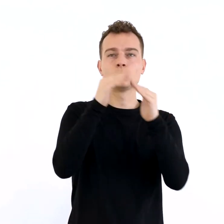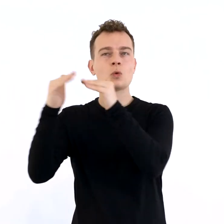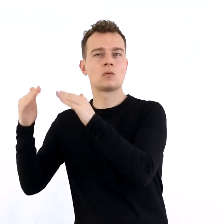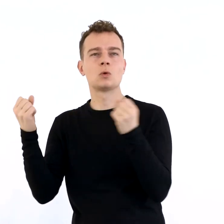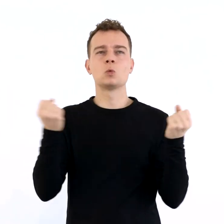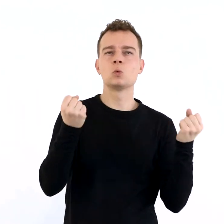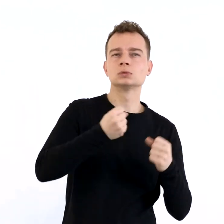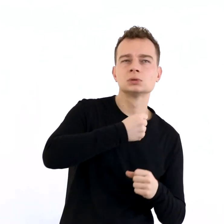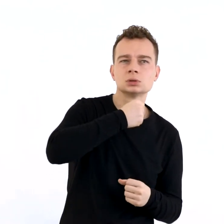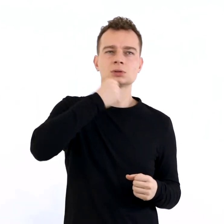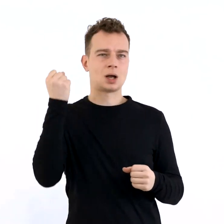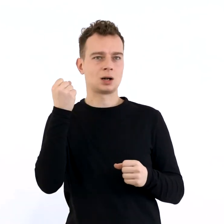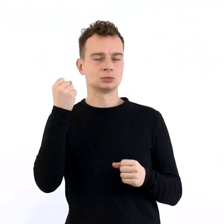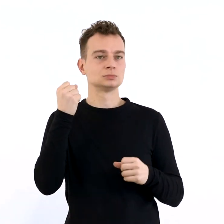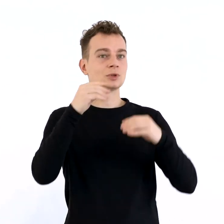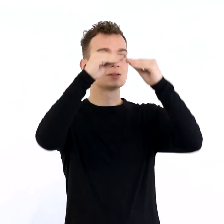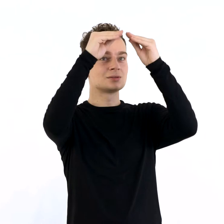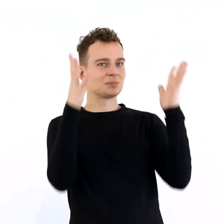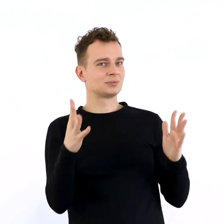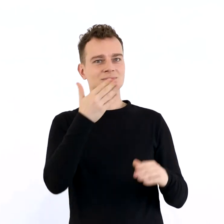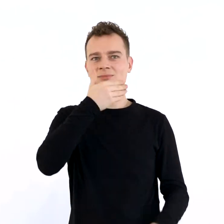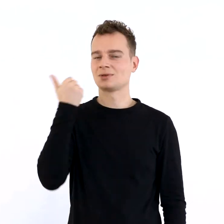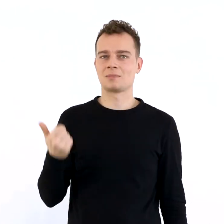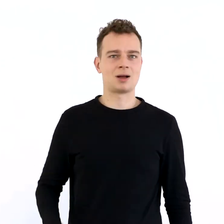W najstarszych obiektach nie występują sklepienia.